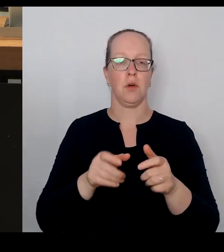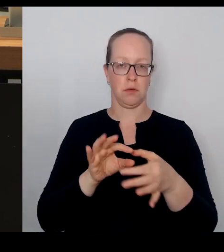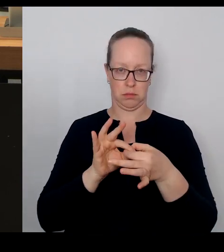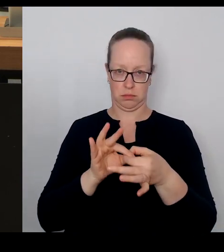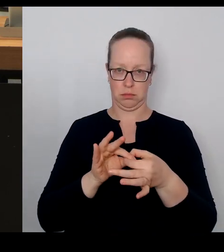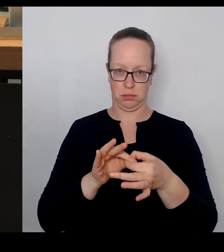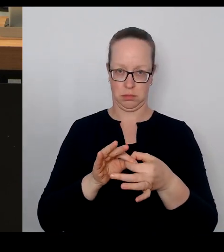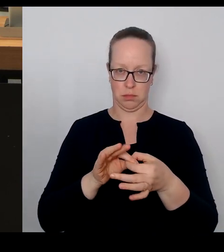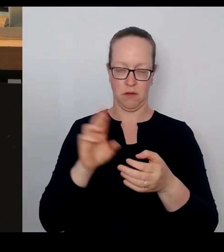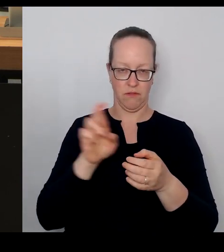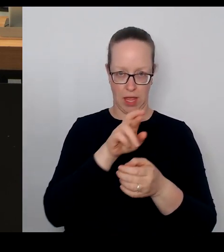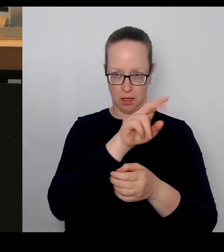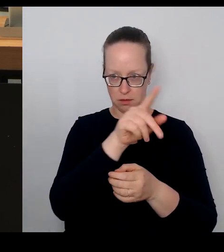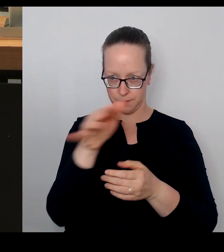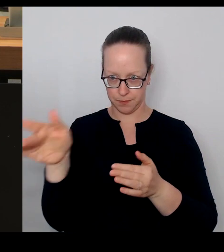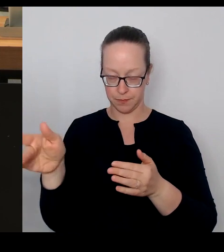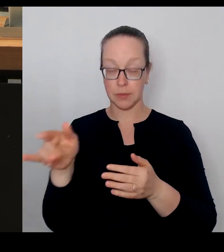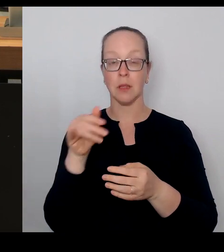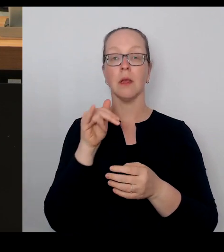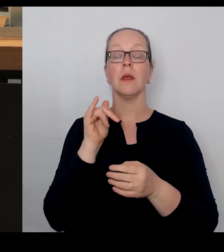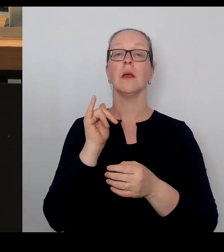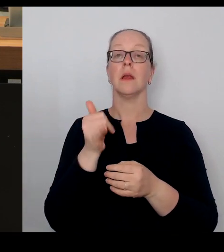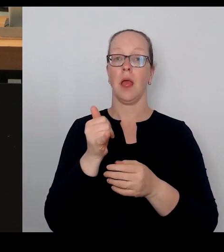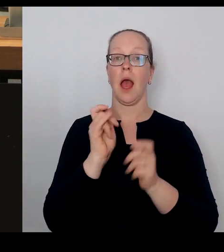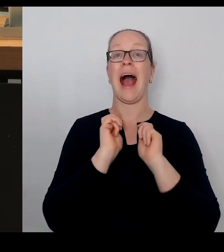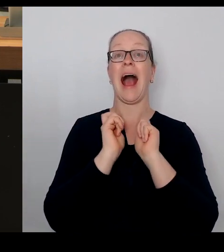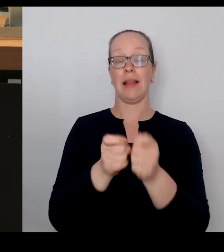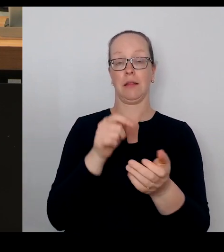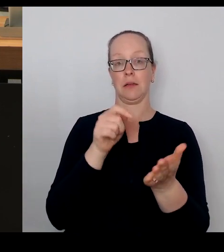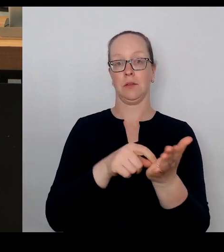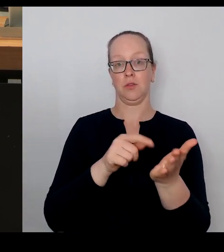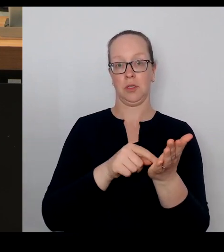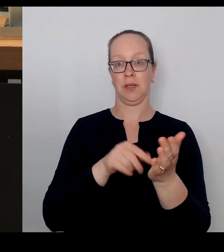originäre Verantwortung da dafür, dass die Busse schneller